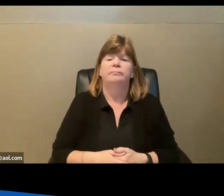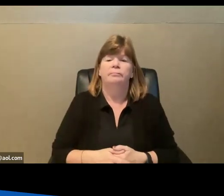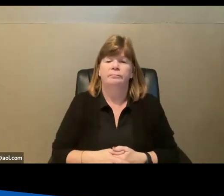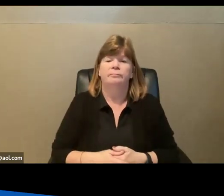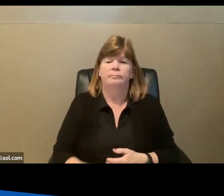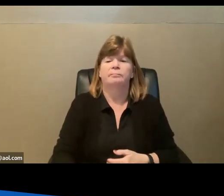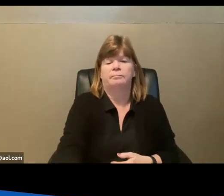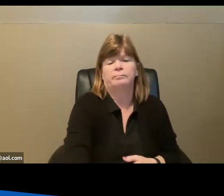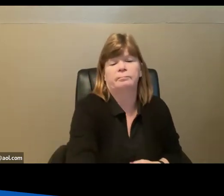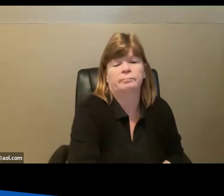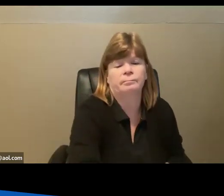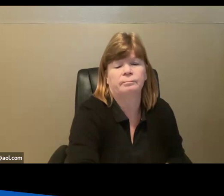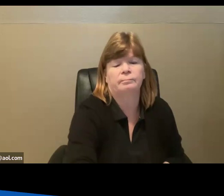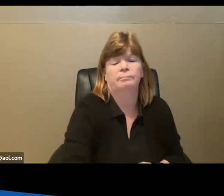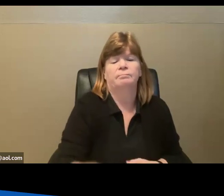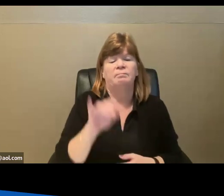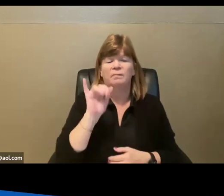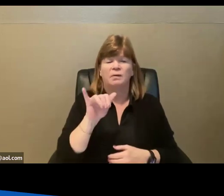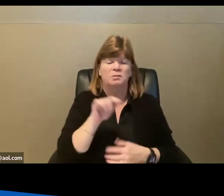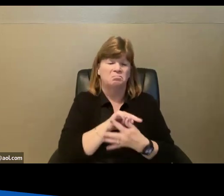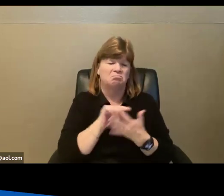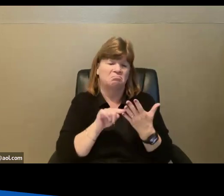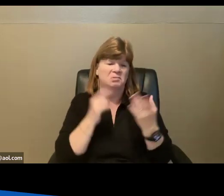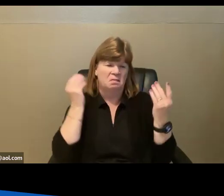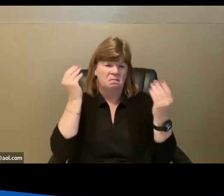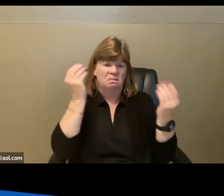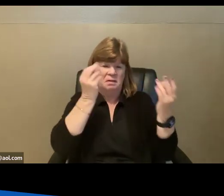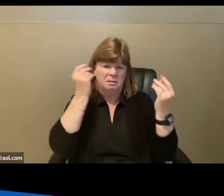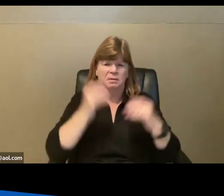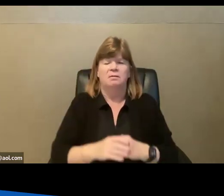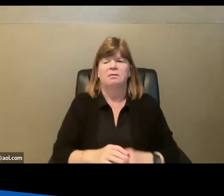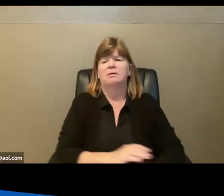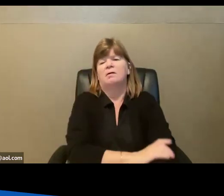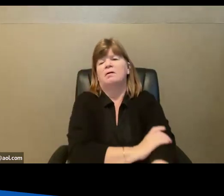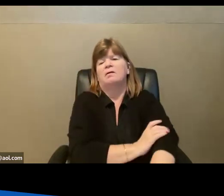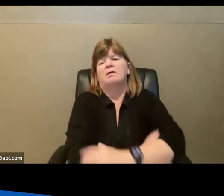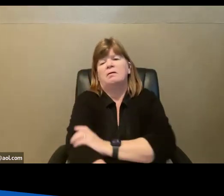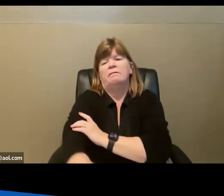Esas son algunas cosas en las que pensar. Para este caballero en particular, es limpiar esa herida